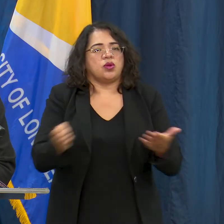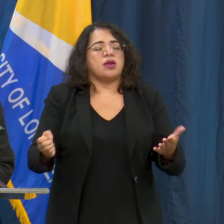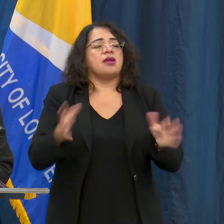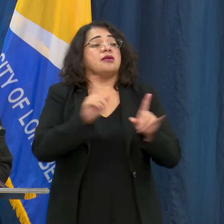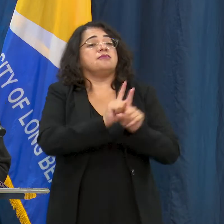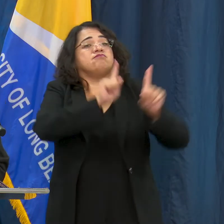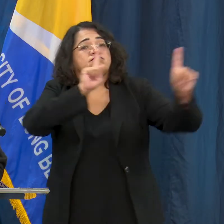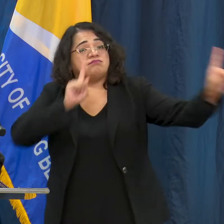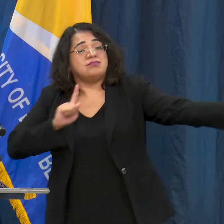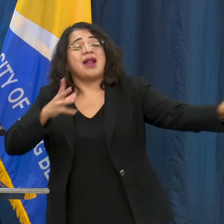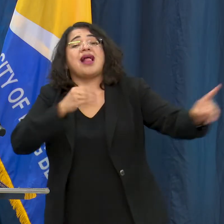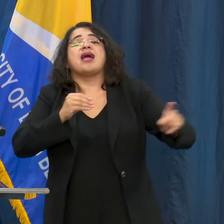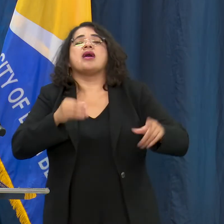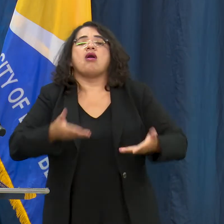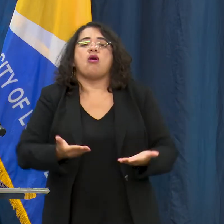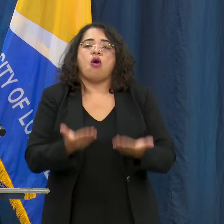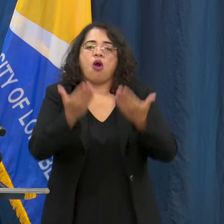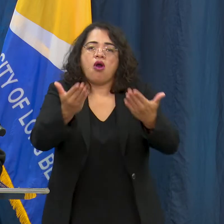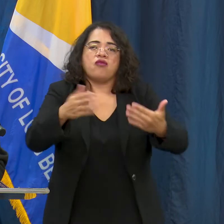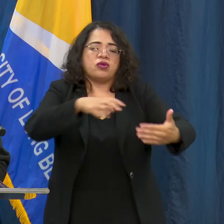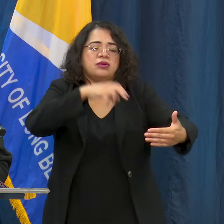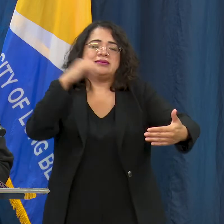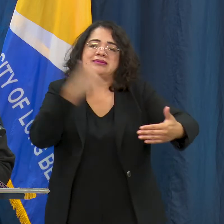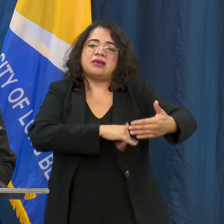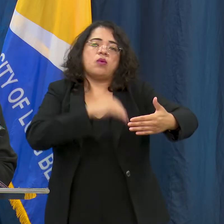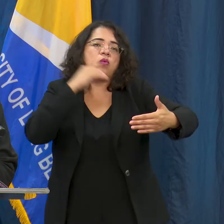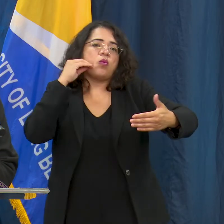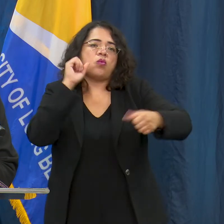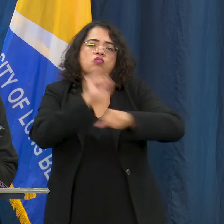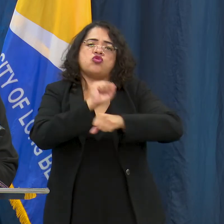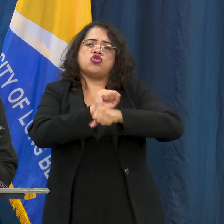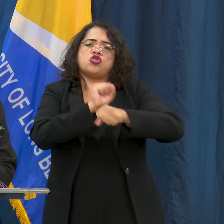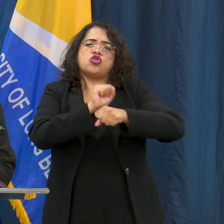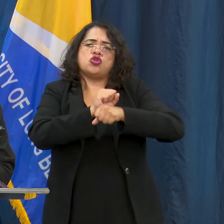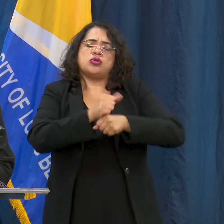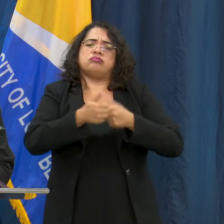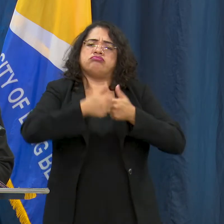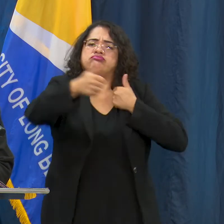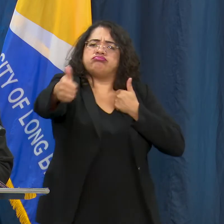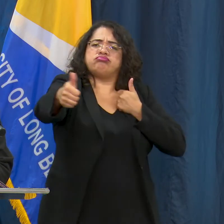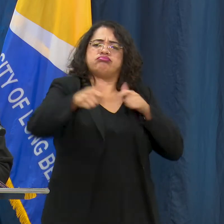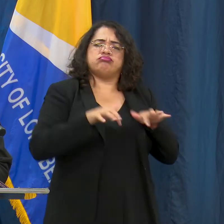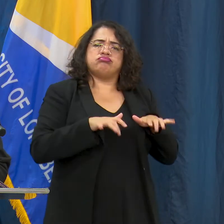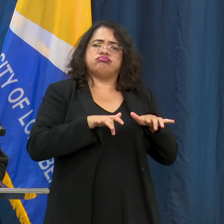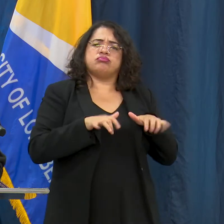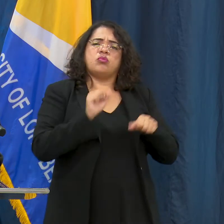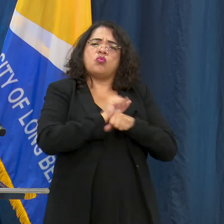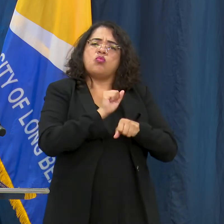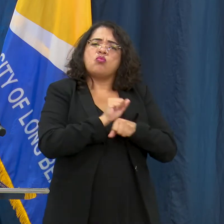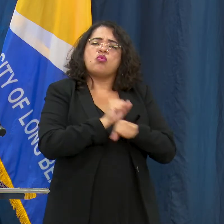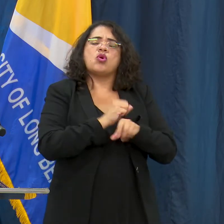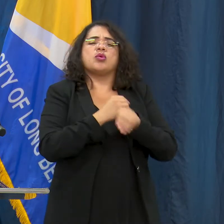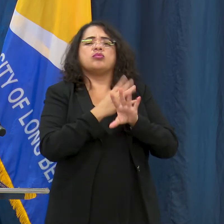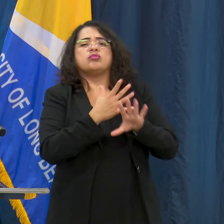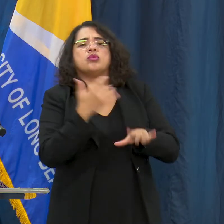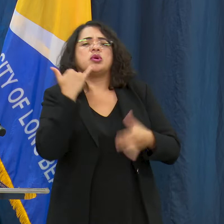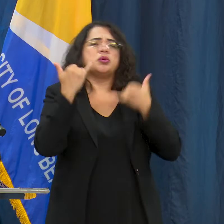en casa cuando éste en infer Mo's también queremos record a lays a todos que nuestros sito's de pruebas ricky aaron sita's en estos Ultimo's diaz